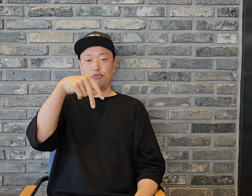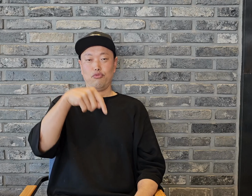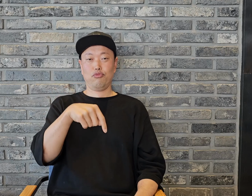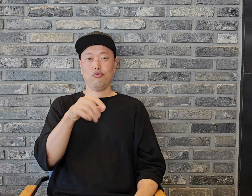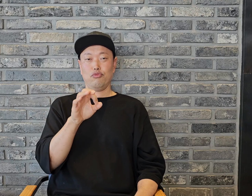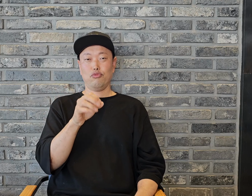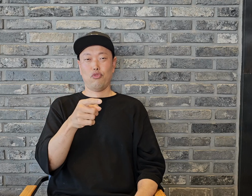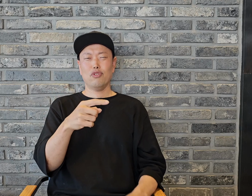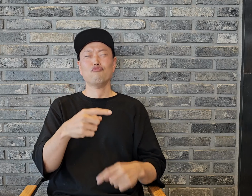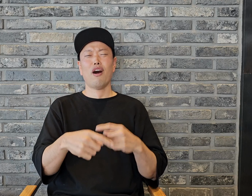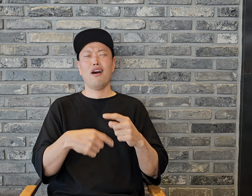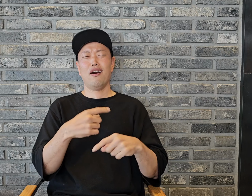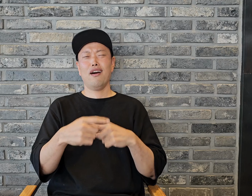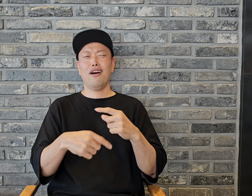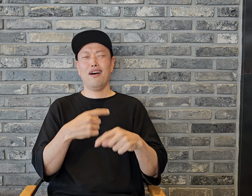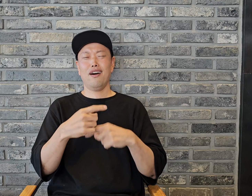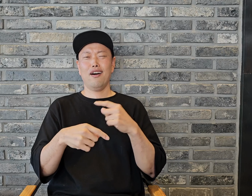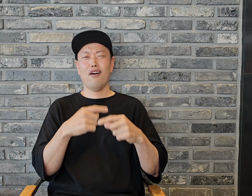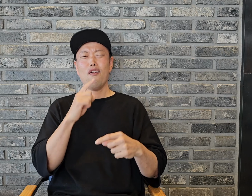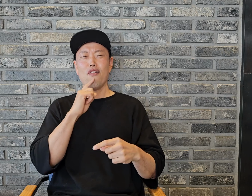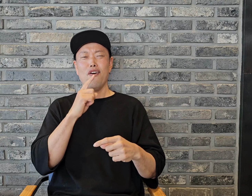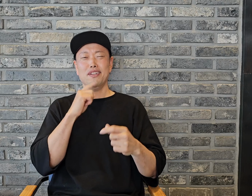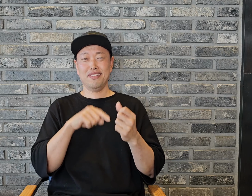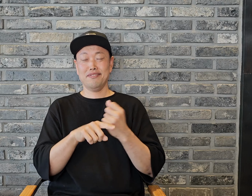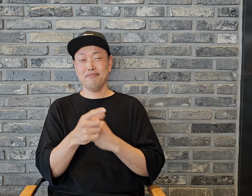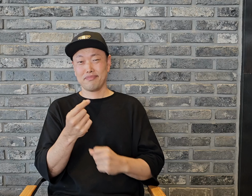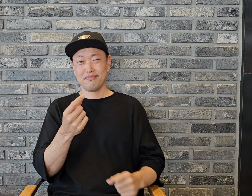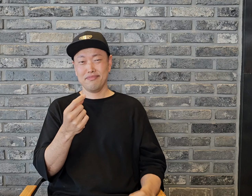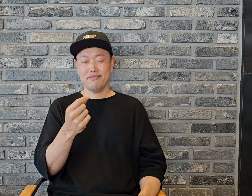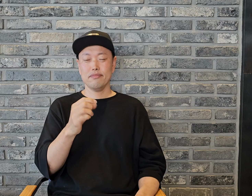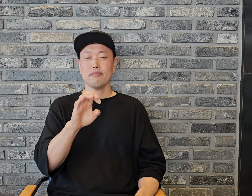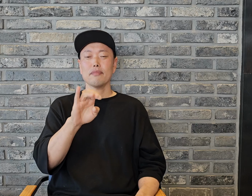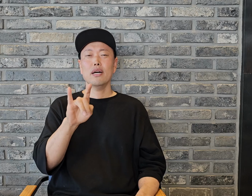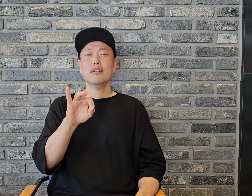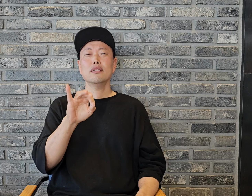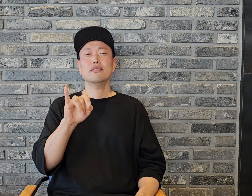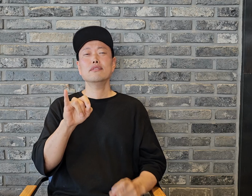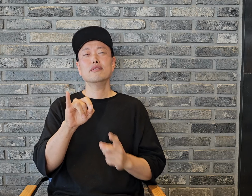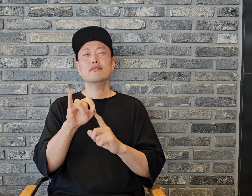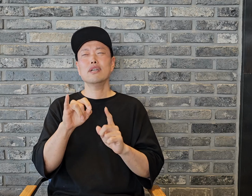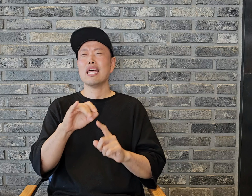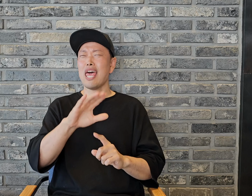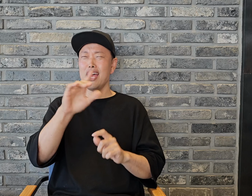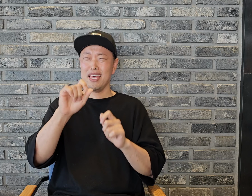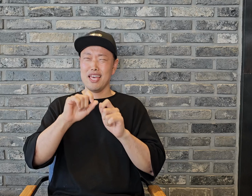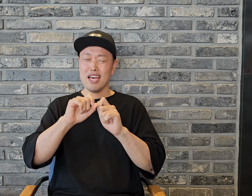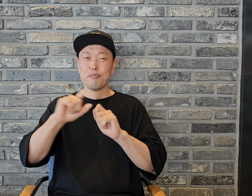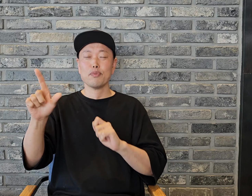수어팽이의 '수어'가 언어의 의미인 건 아시죠 '팽이'라고 하면 보통